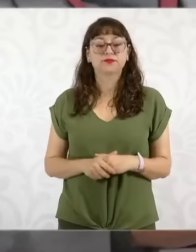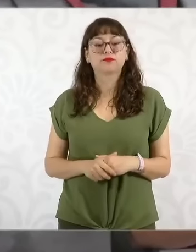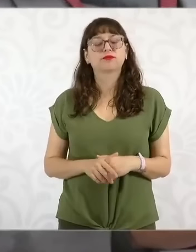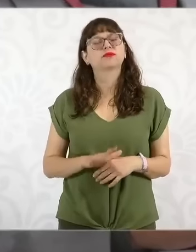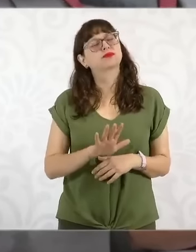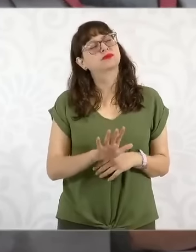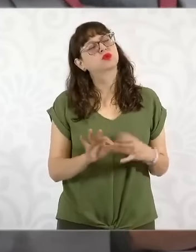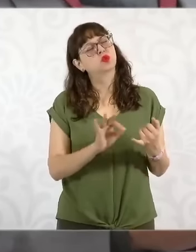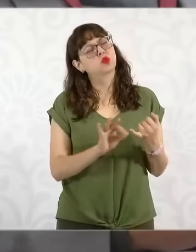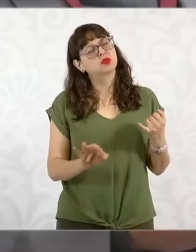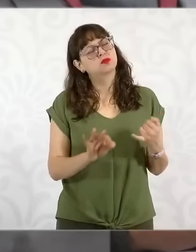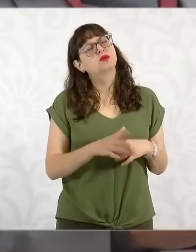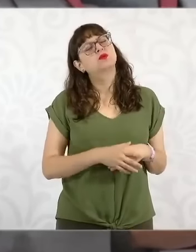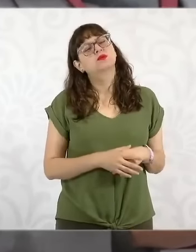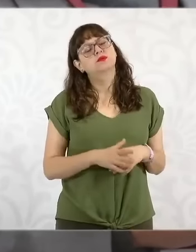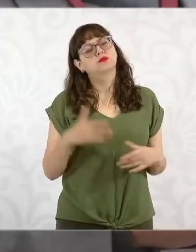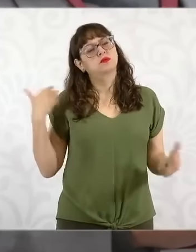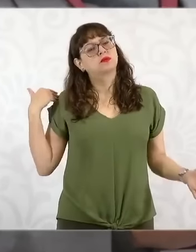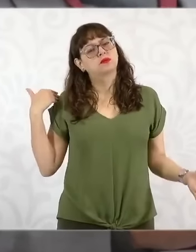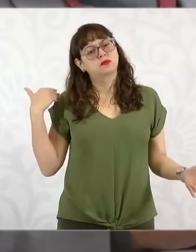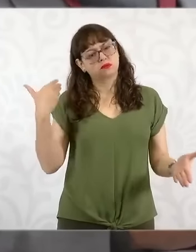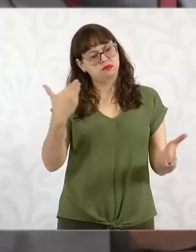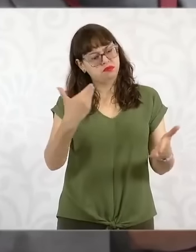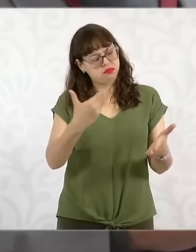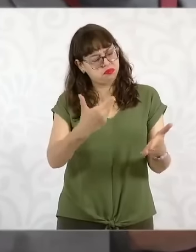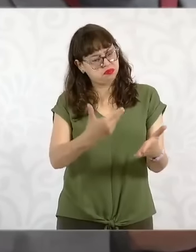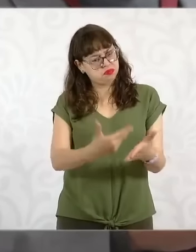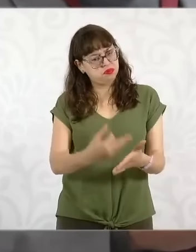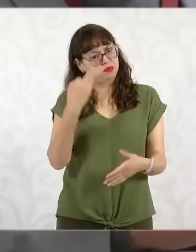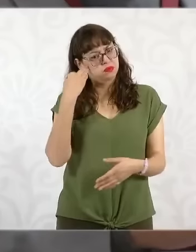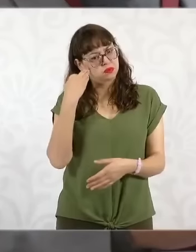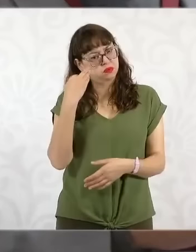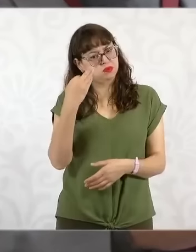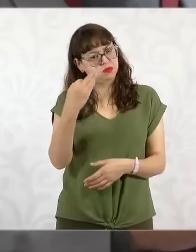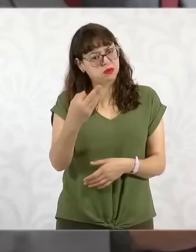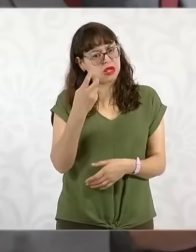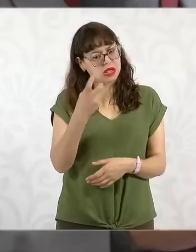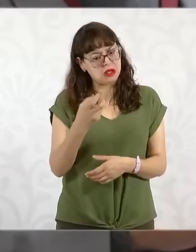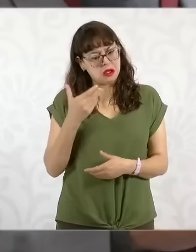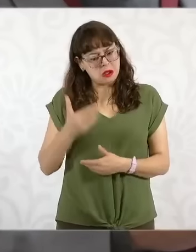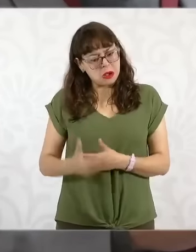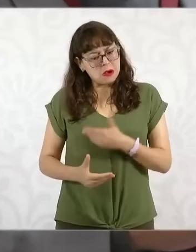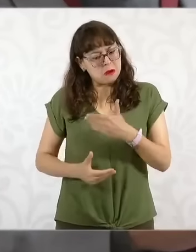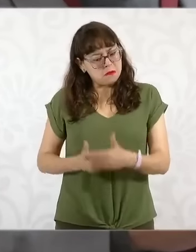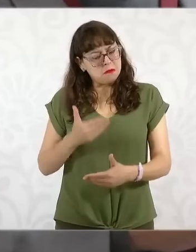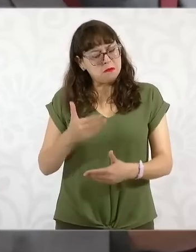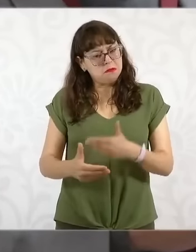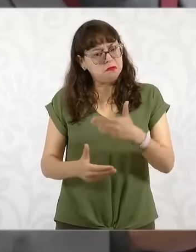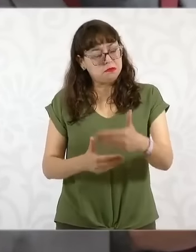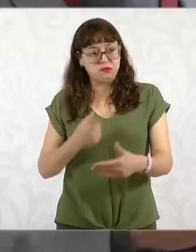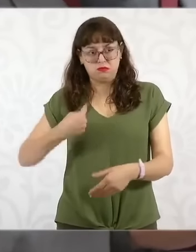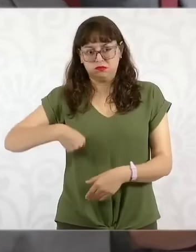hay avances importantes, sabemos y hemos seguido pues de cerca estos o los mismos. Eh, ¿cuál es el